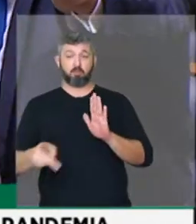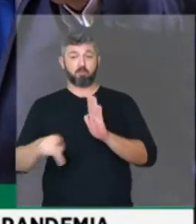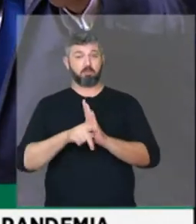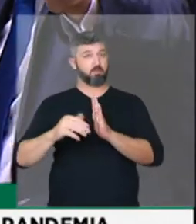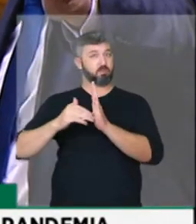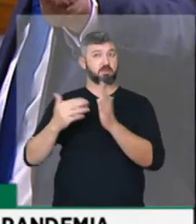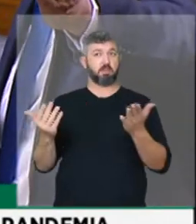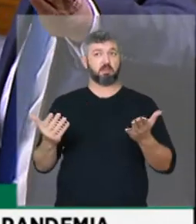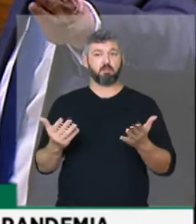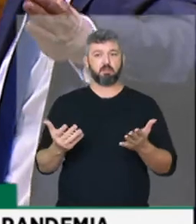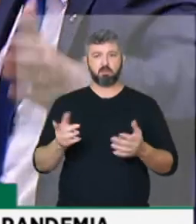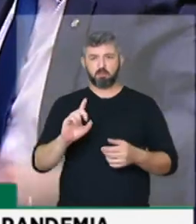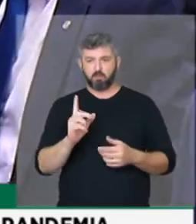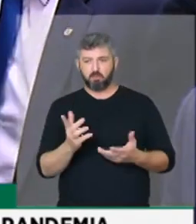MANTER O TEXTO DO SENADO. OU